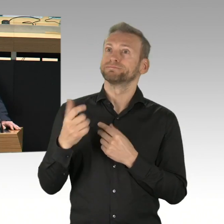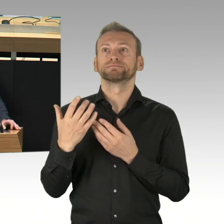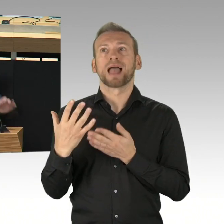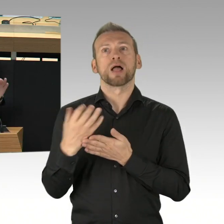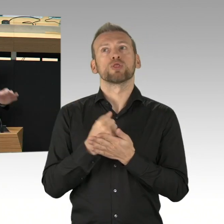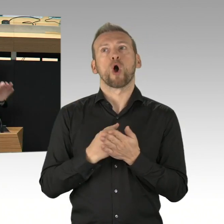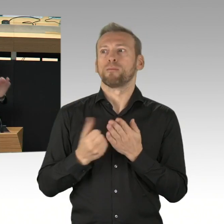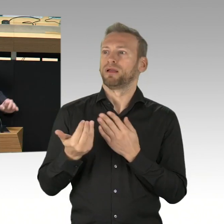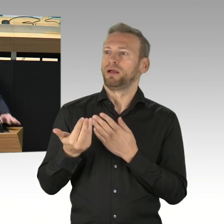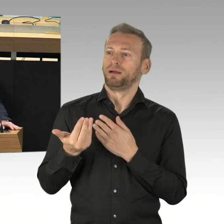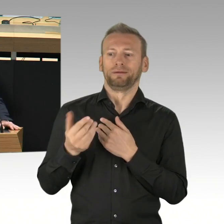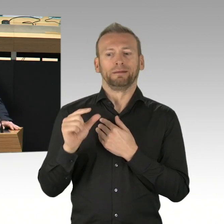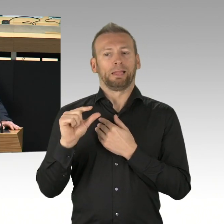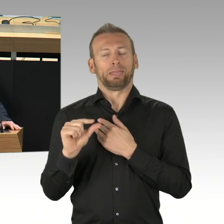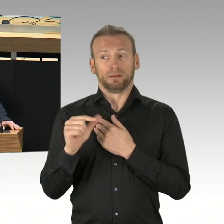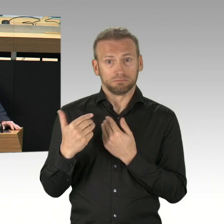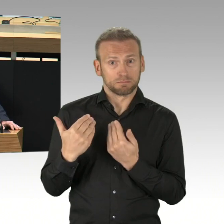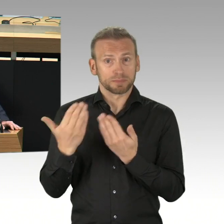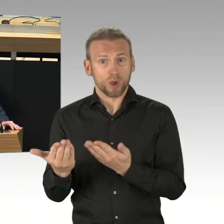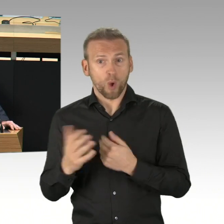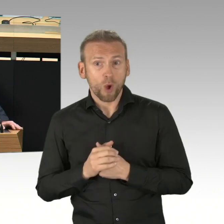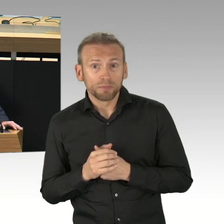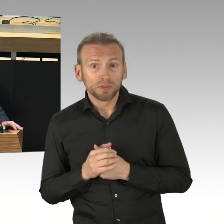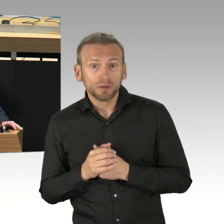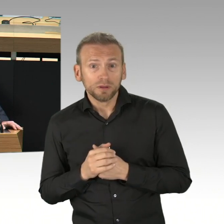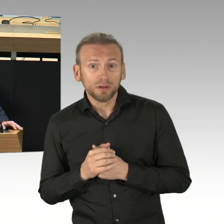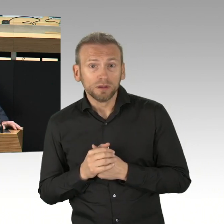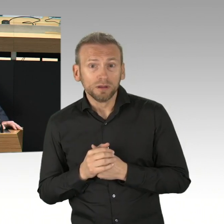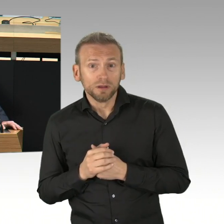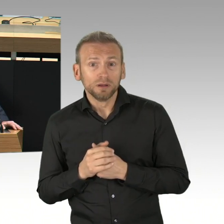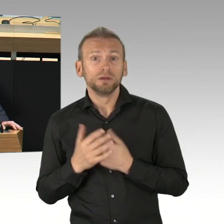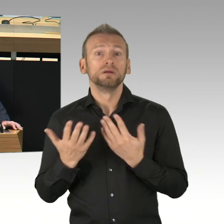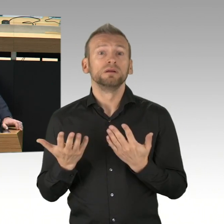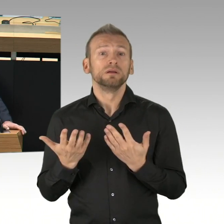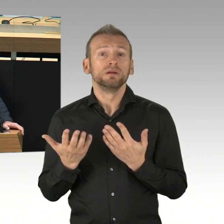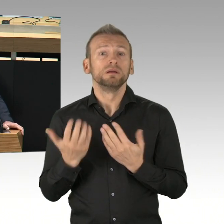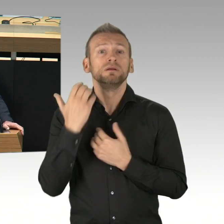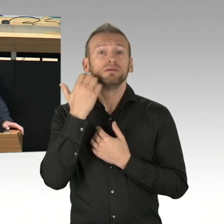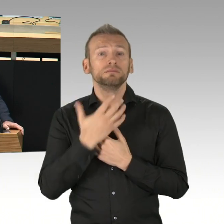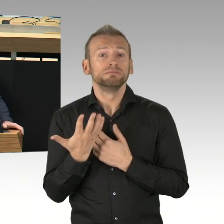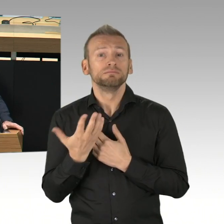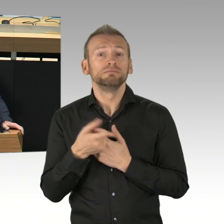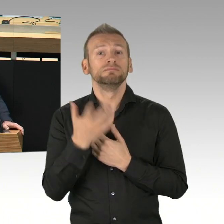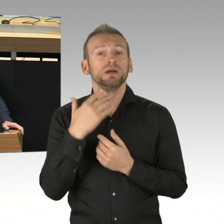Und ich möchte gar nicht darüber spekulieren, ob und in welcher Höhe Sonderzahlungen verlangt werden könnten,